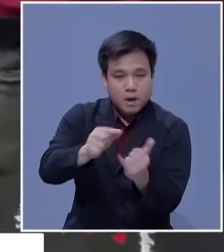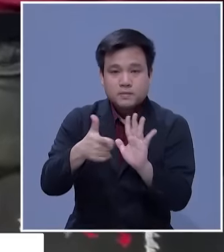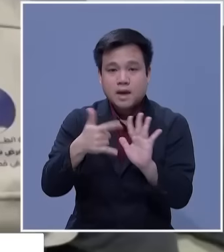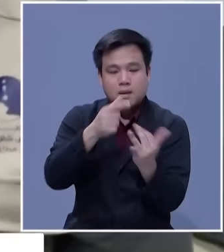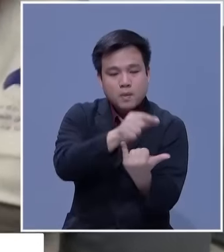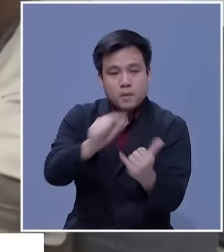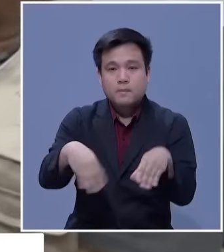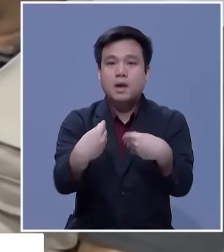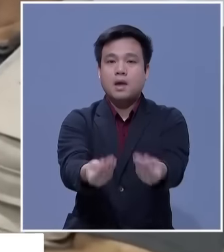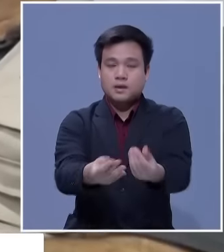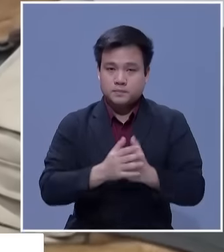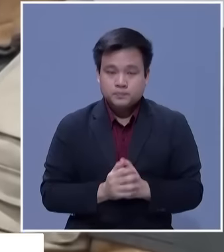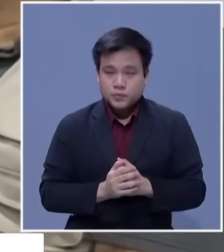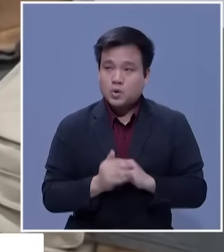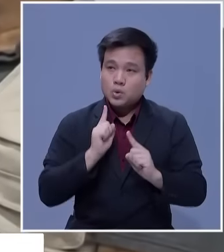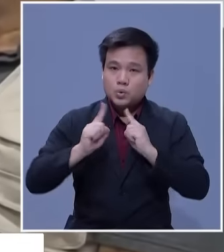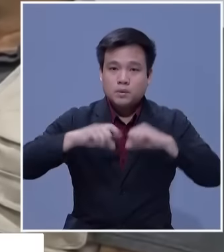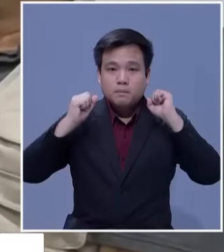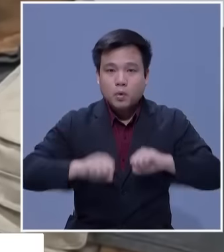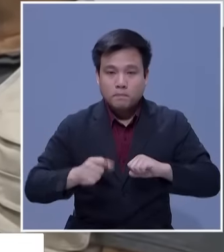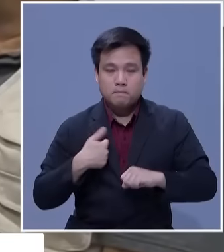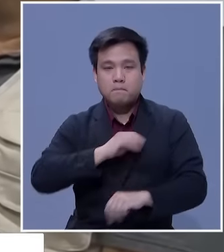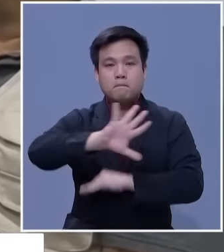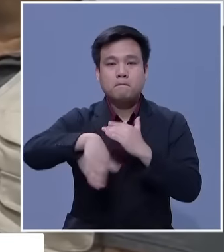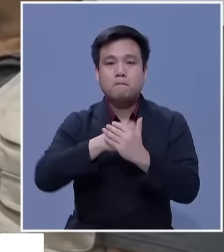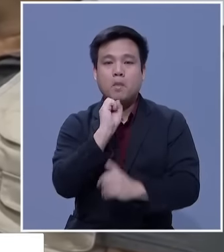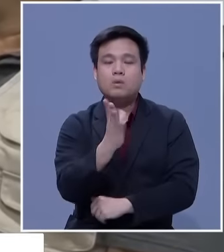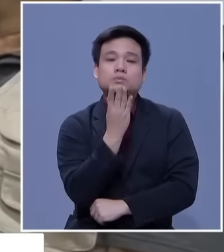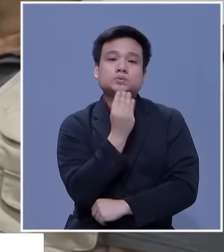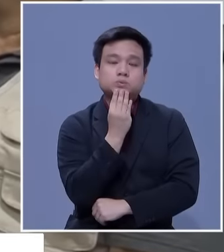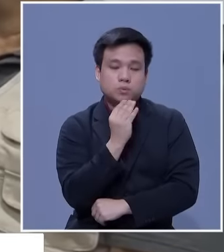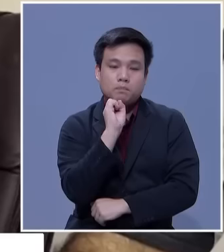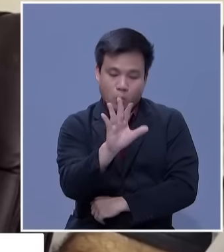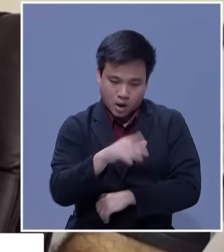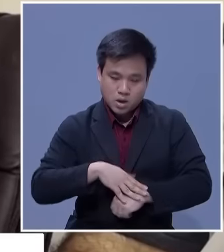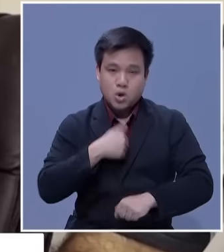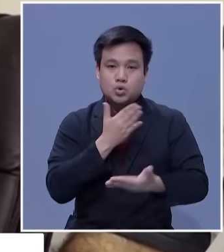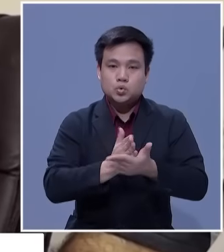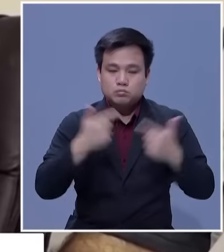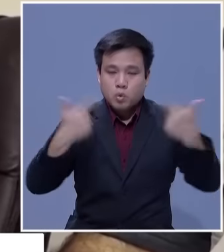อิราเอลจะหยุดพักการโจมตีจนถึงวันที่ 9 กันยายนค่ะช่วง 6:00 นถึง 15 นเพื่อเป็น